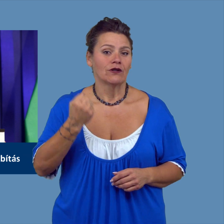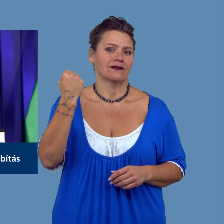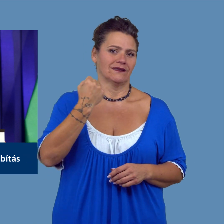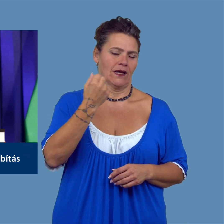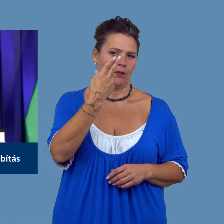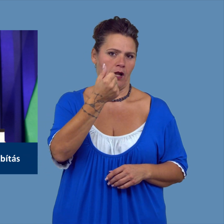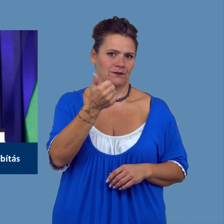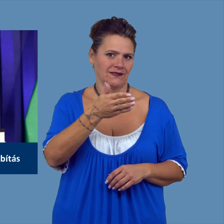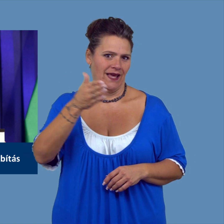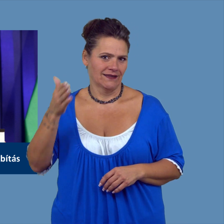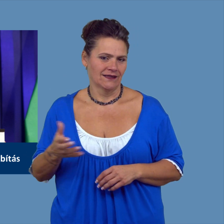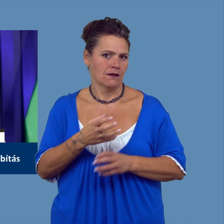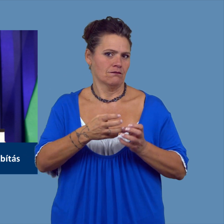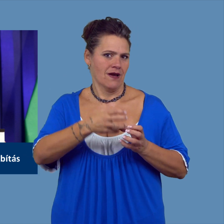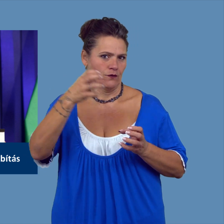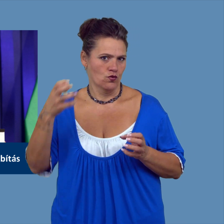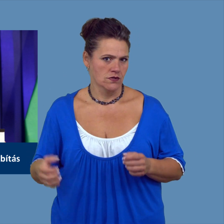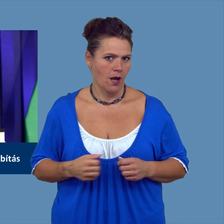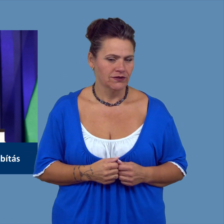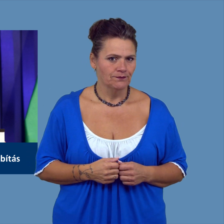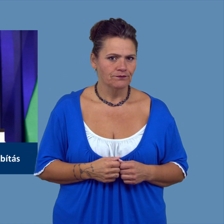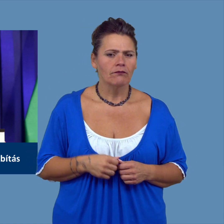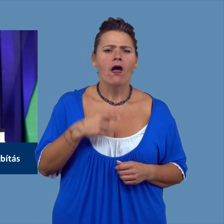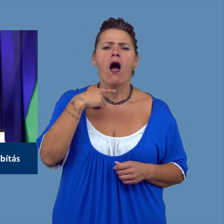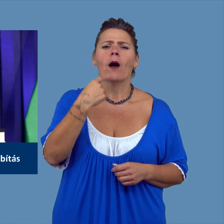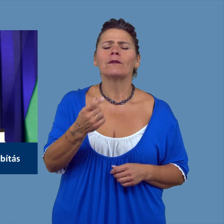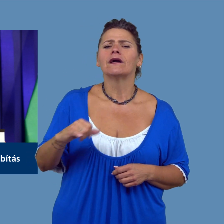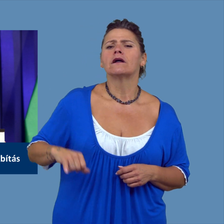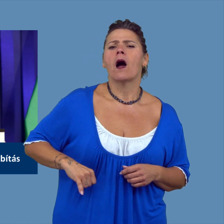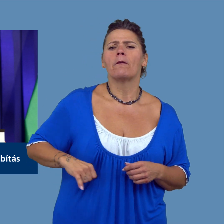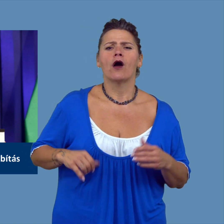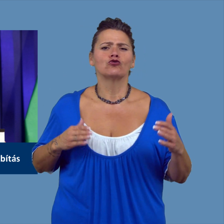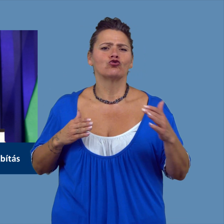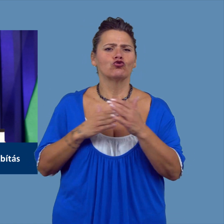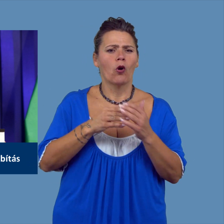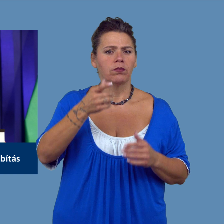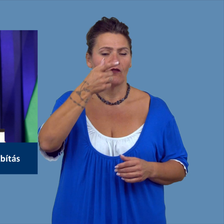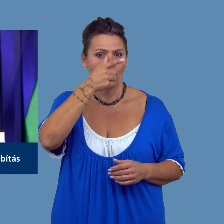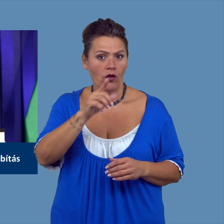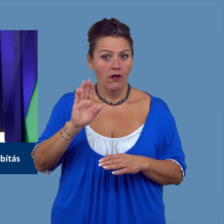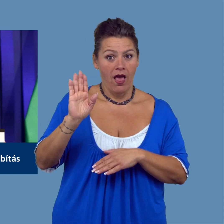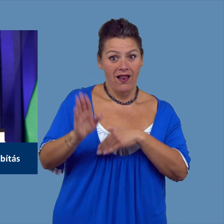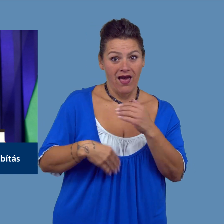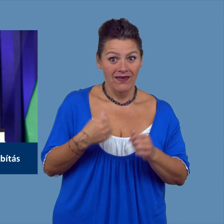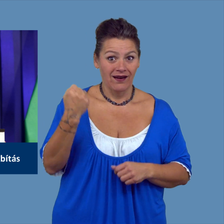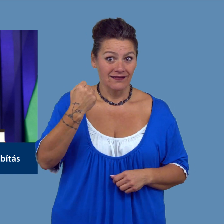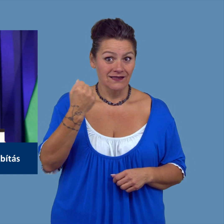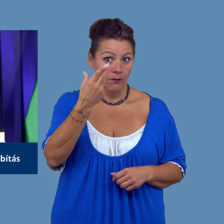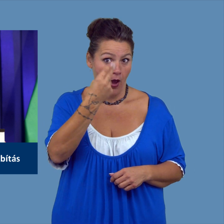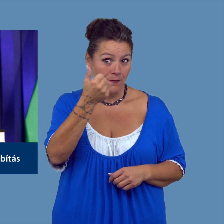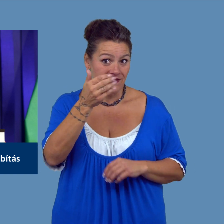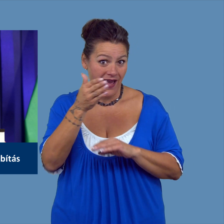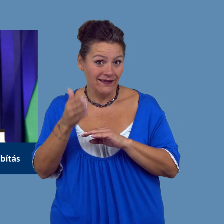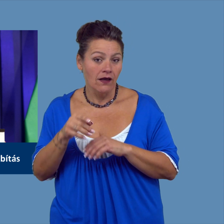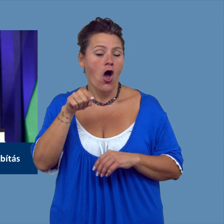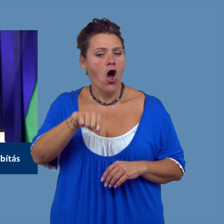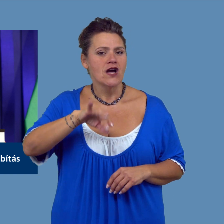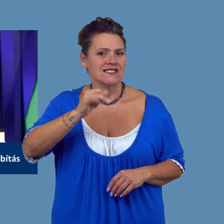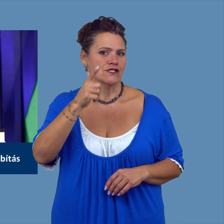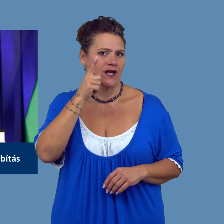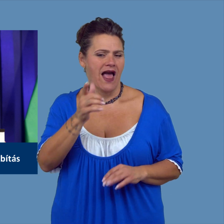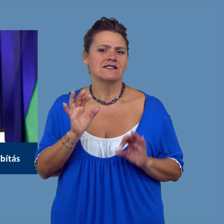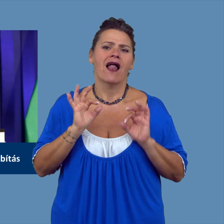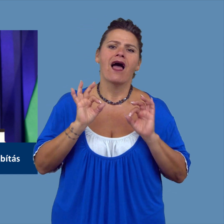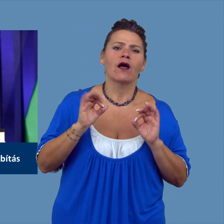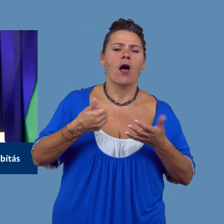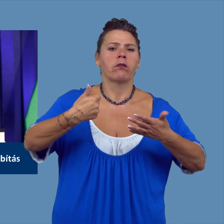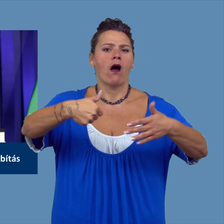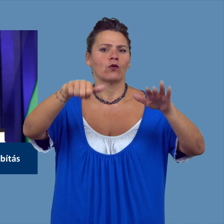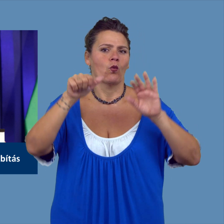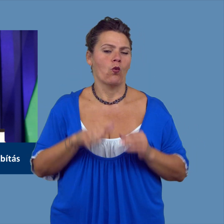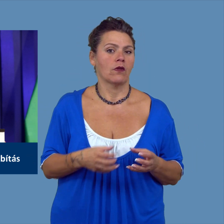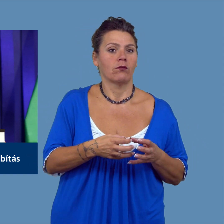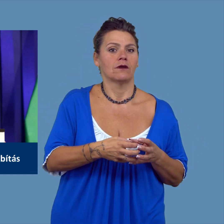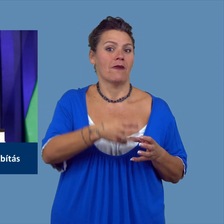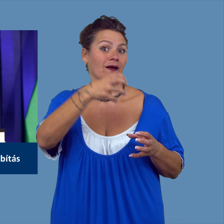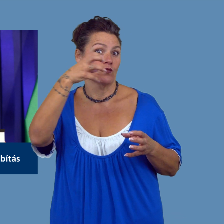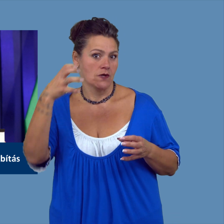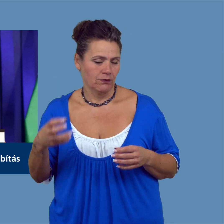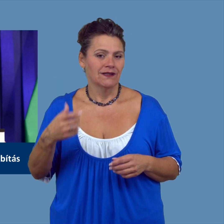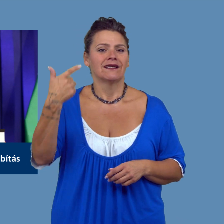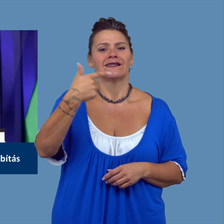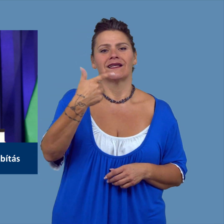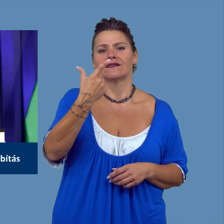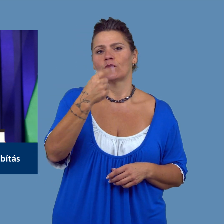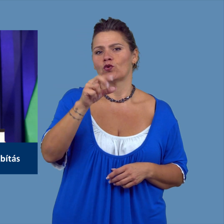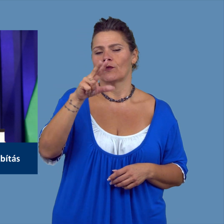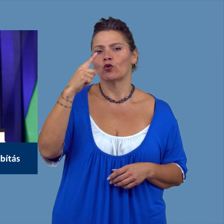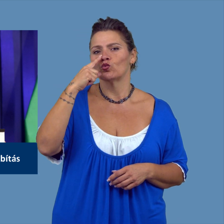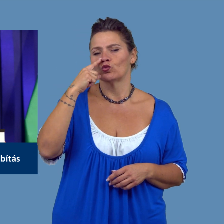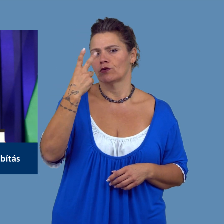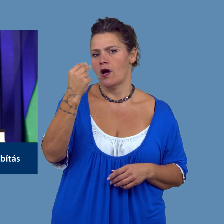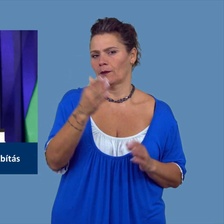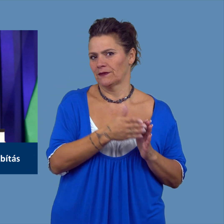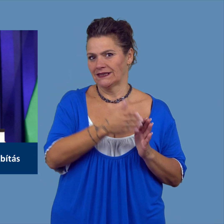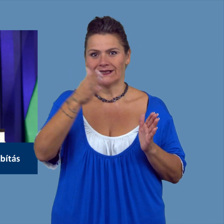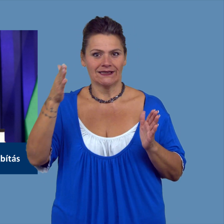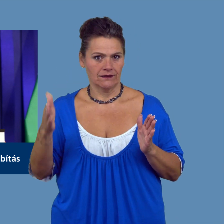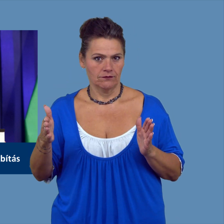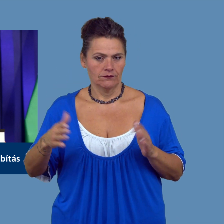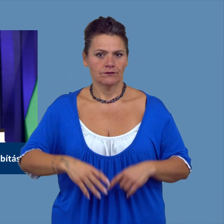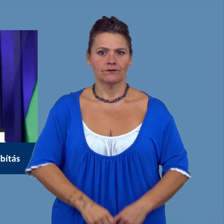A december 31-én lejáró kamatstopot is meg fogja hosszabbítani a kormány legalább fél évvel.